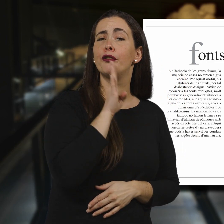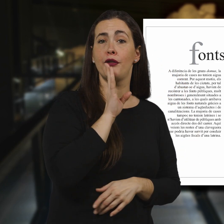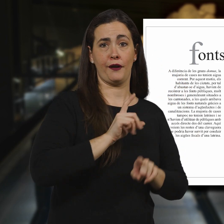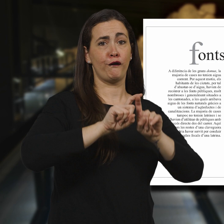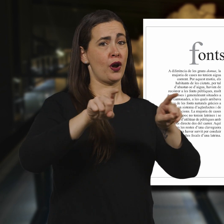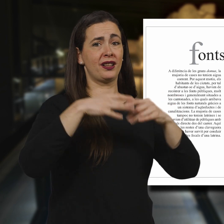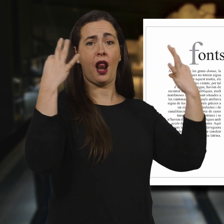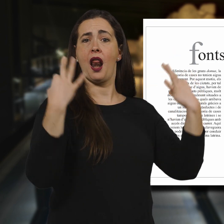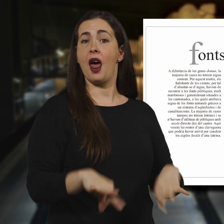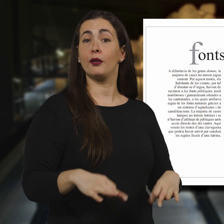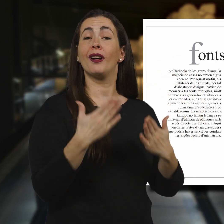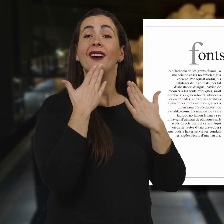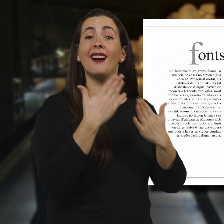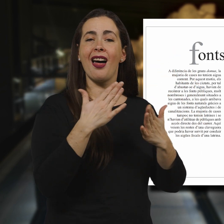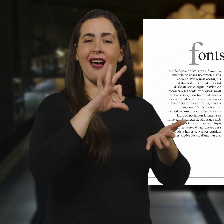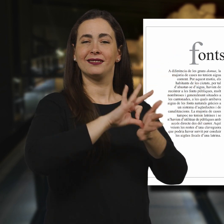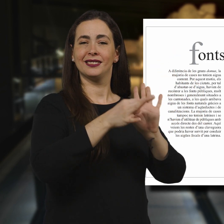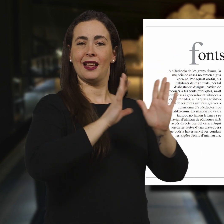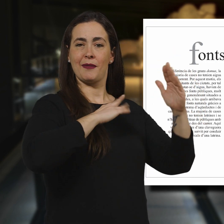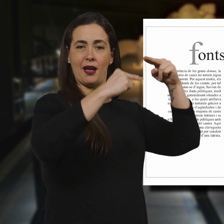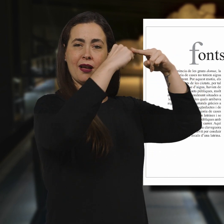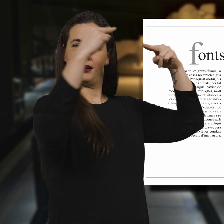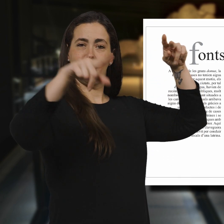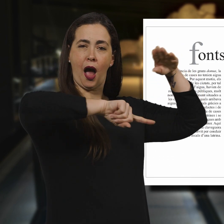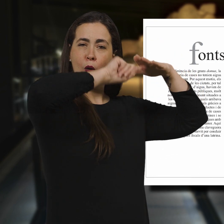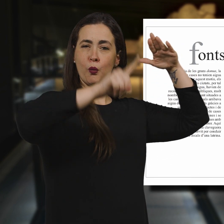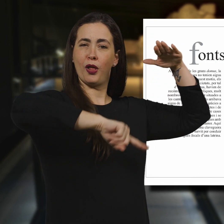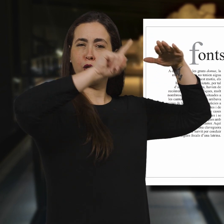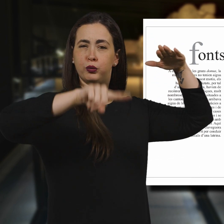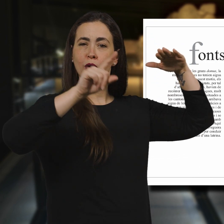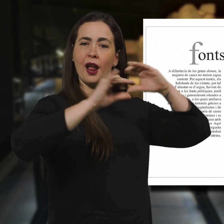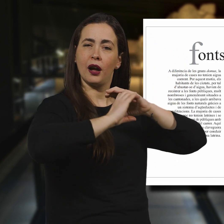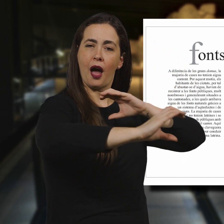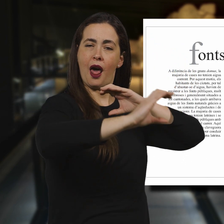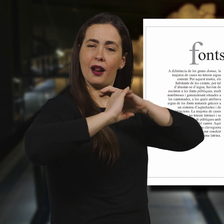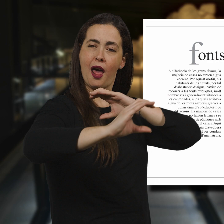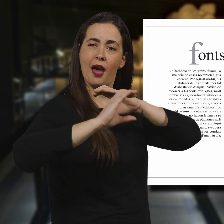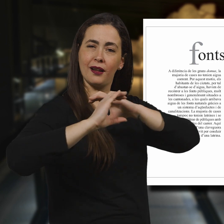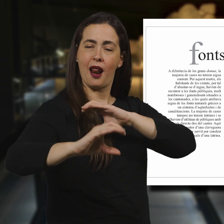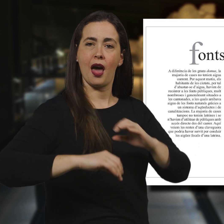de les fonts naturals gràcies a un sistema d’aqüeductes i de canalitzacions.